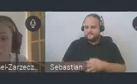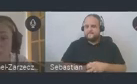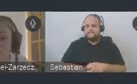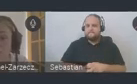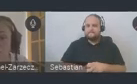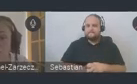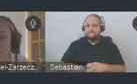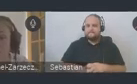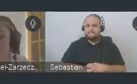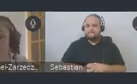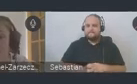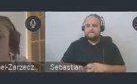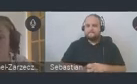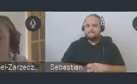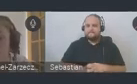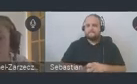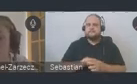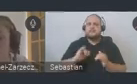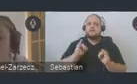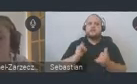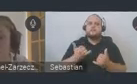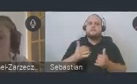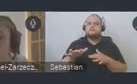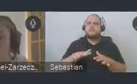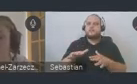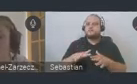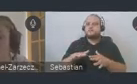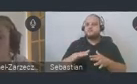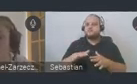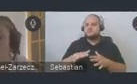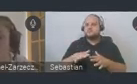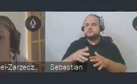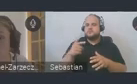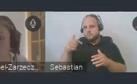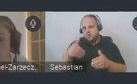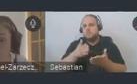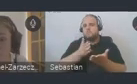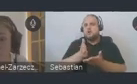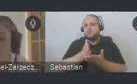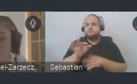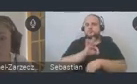Druga rzecz. Jakie są miejsca, które mogą nam pomóc projektować warsztaty